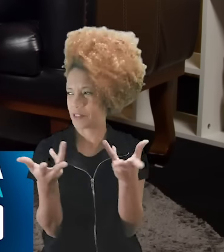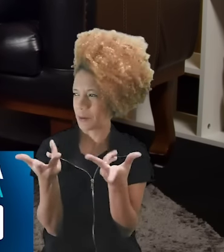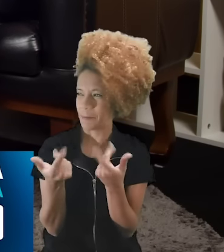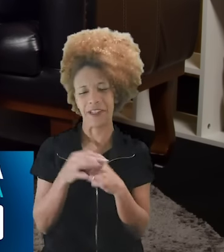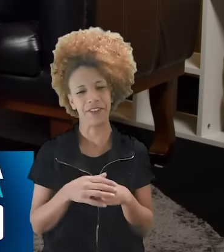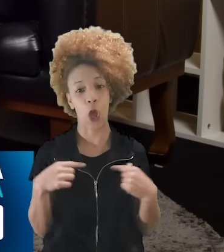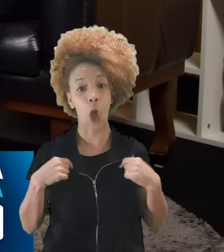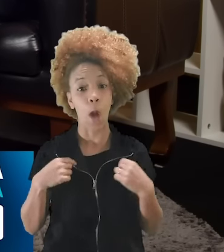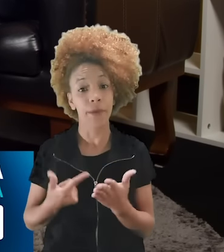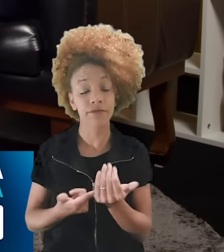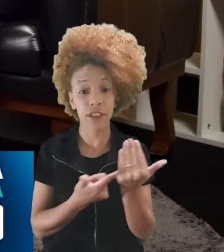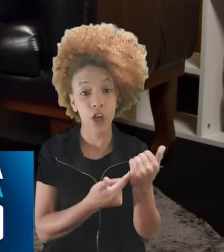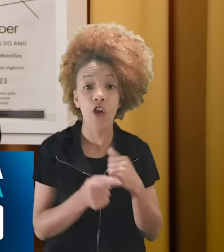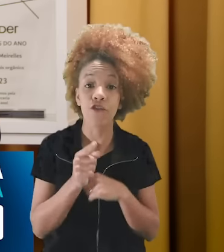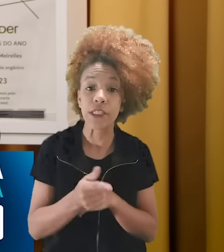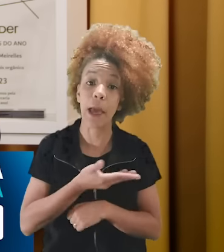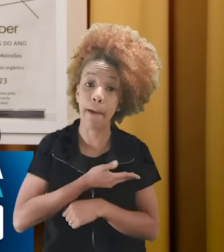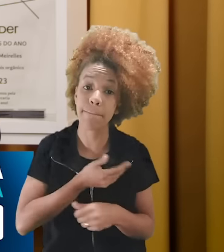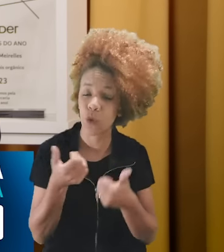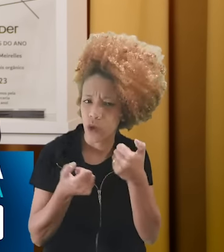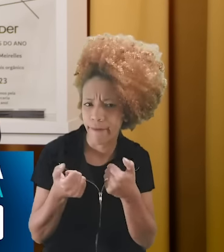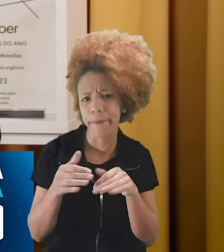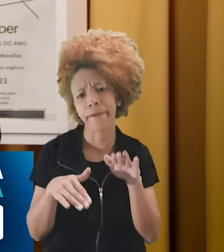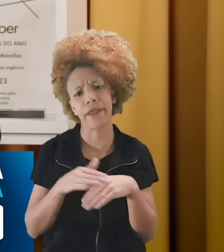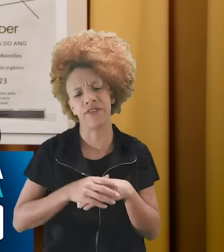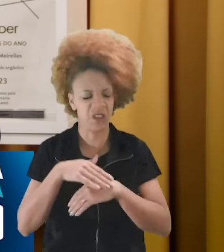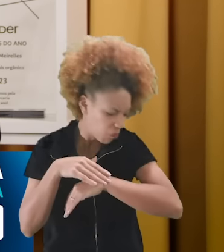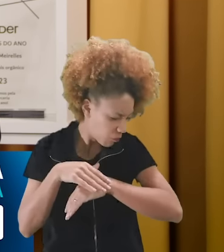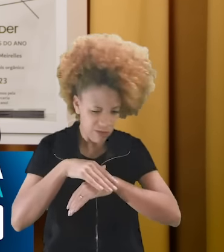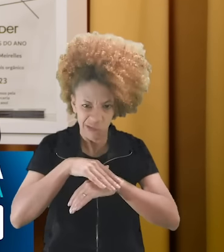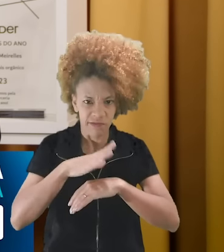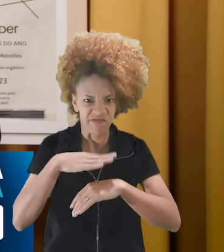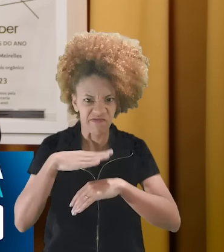que maravilha roupa com tecnologia você meu amigo Gamer que às vezes esala um mal cheiro a insider